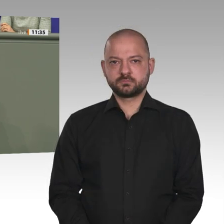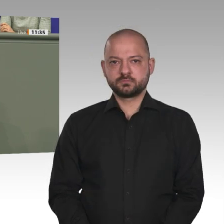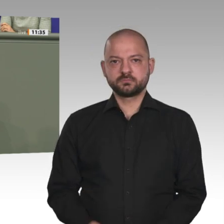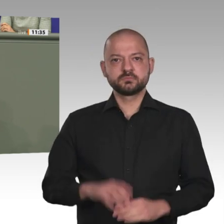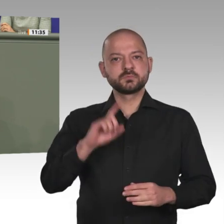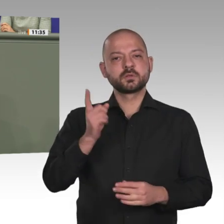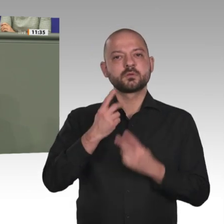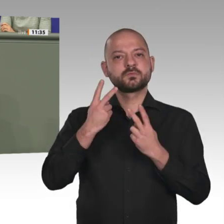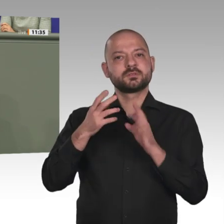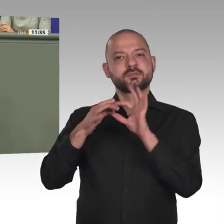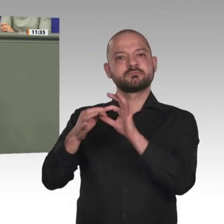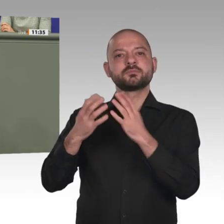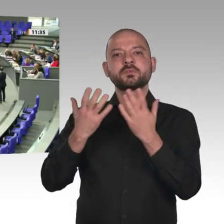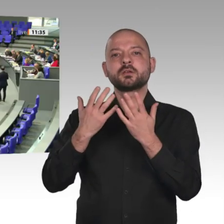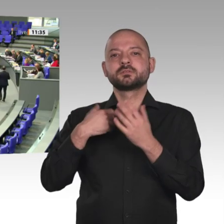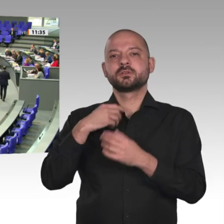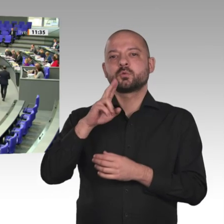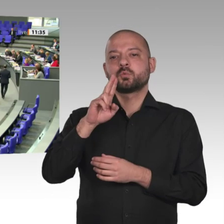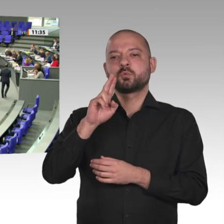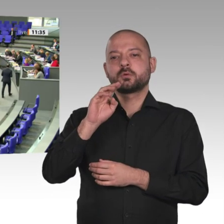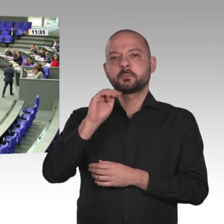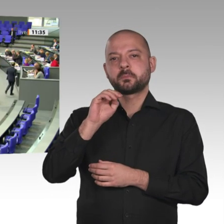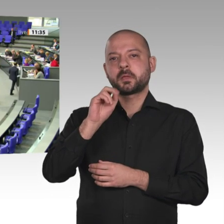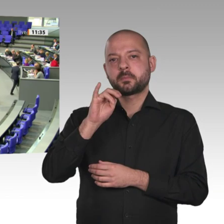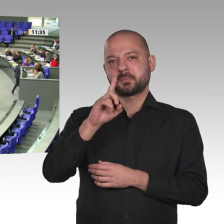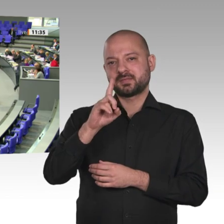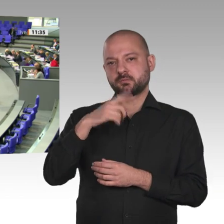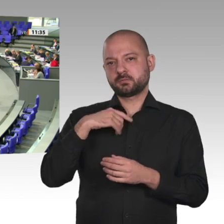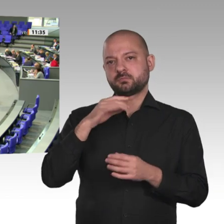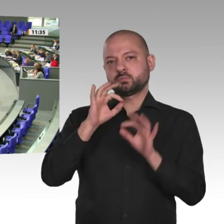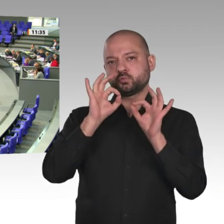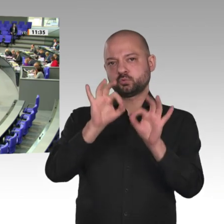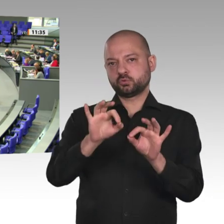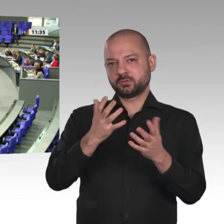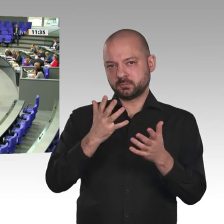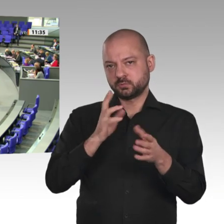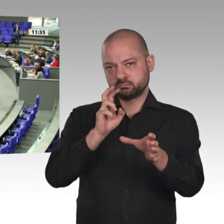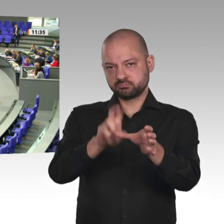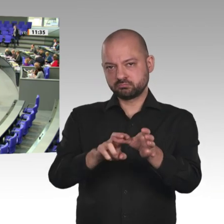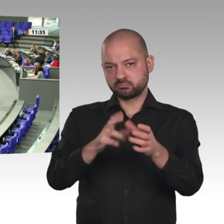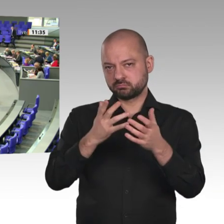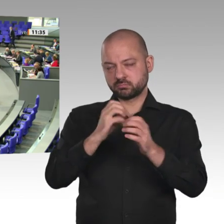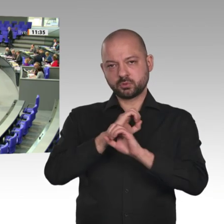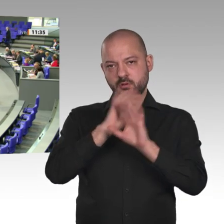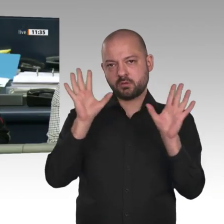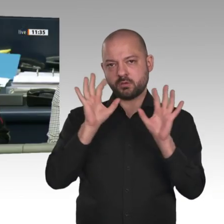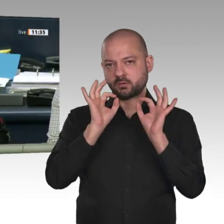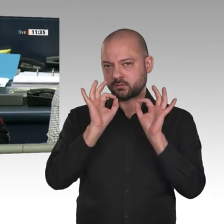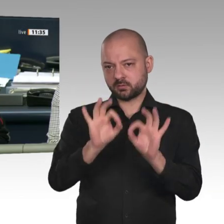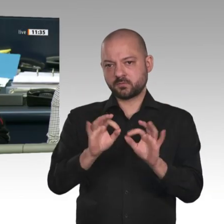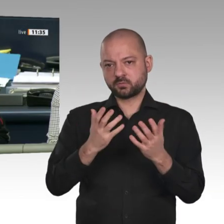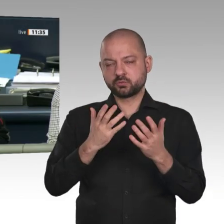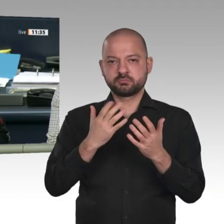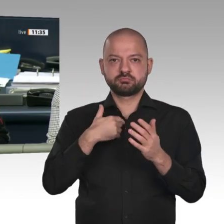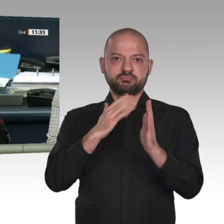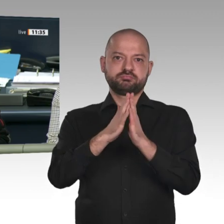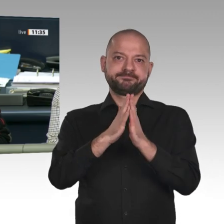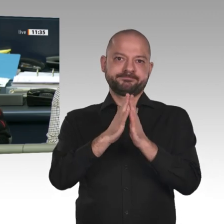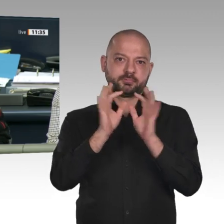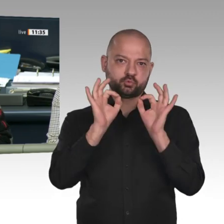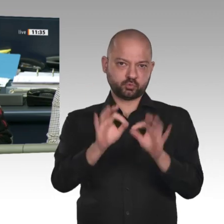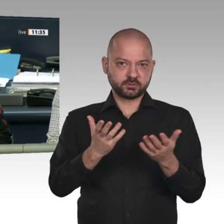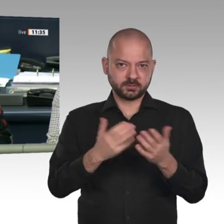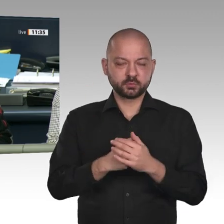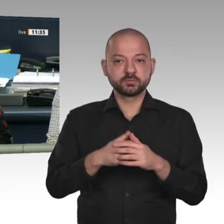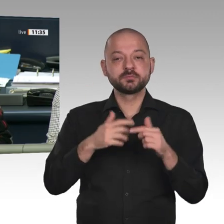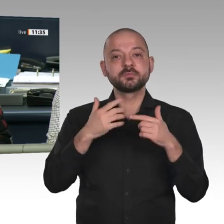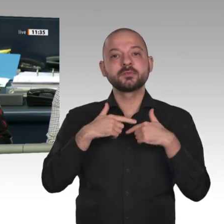Vielen Dank. Vielen Dank, Heiko Maas. Nächster Redner: Petr Bystron für die AfD-Fraktion.